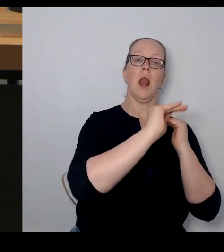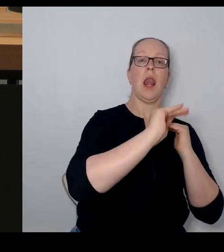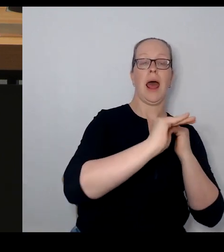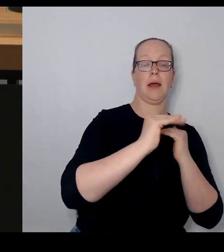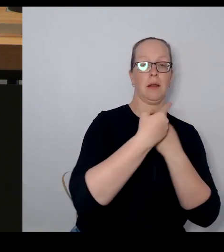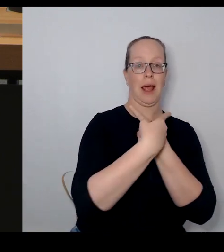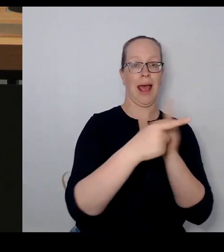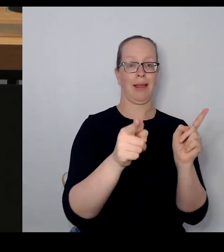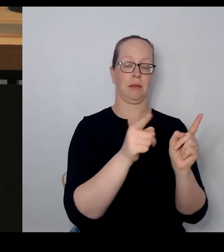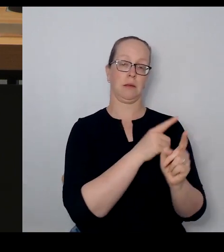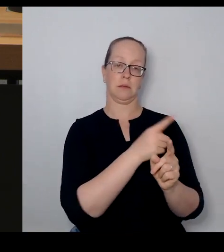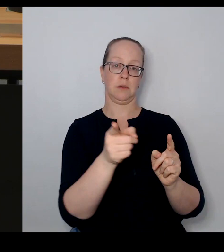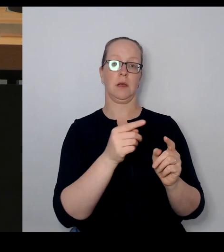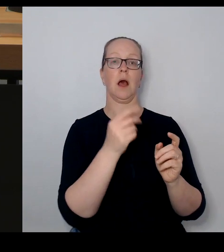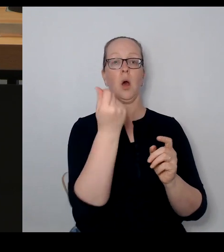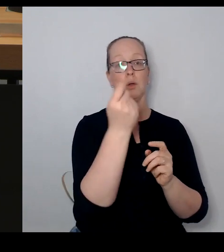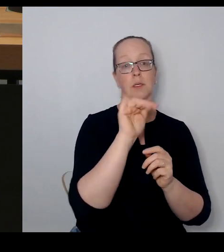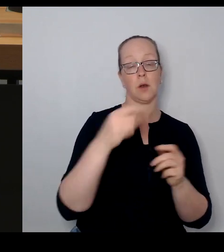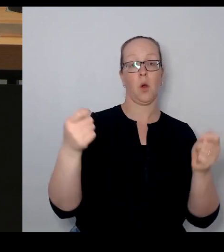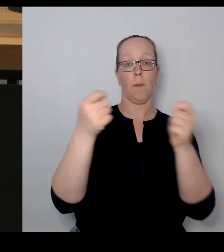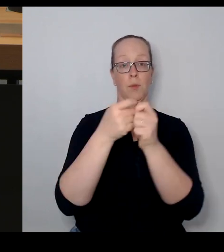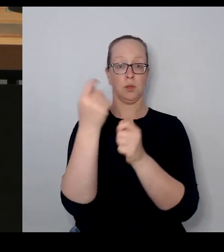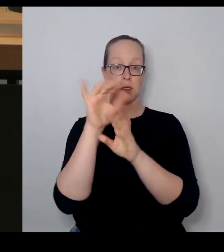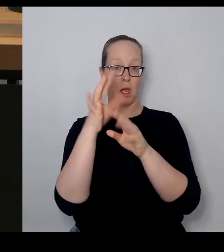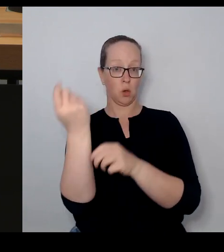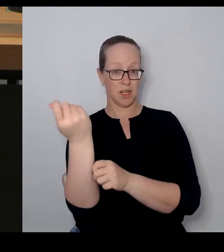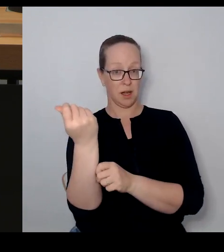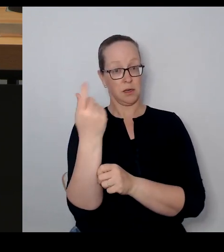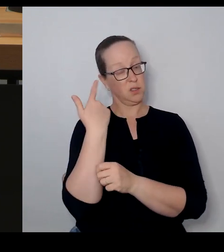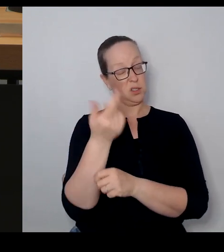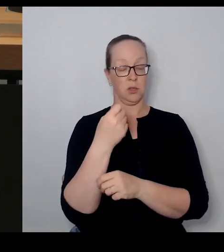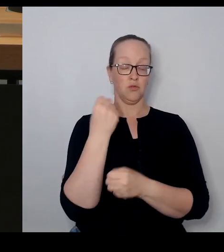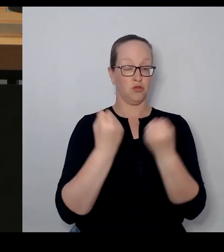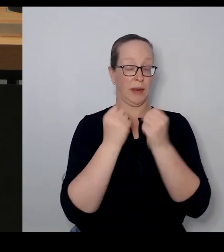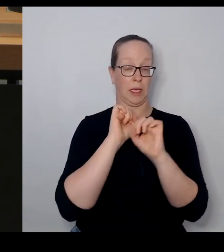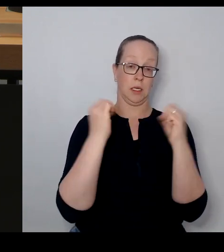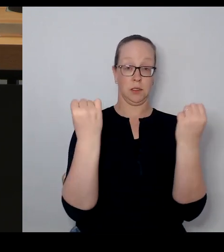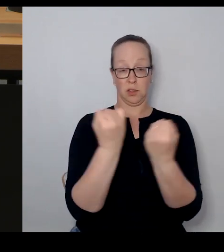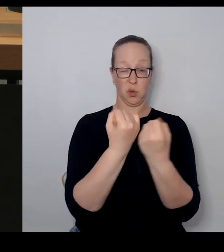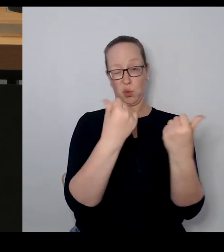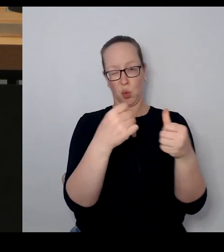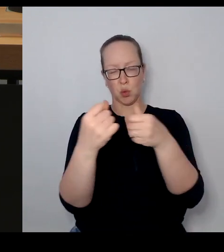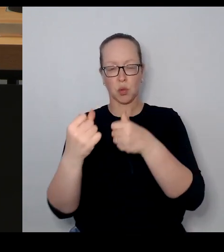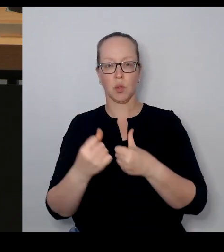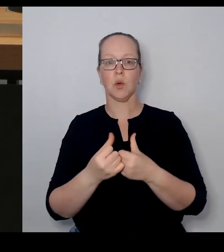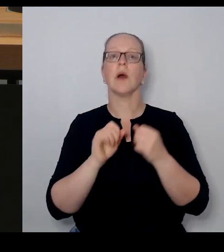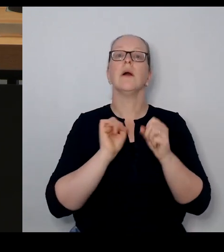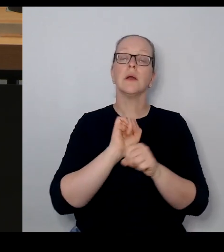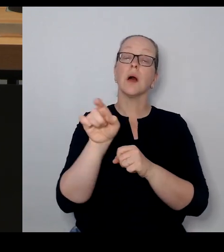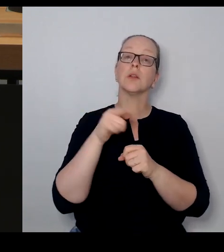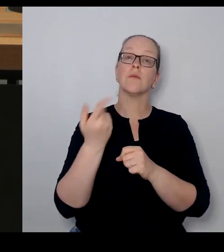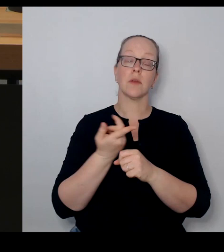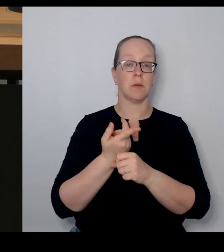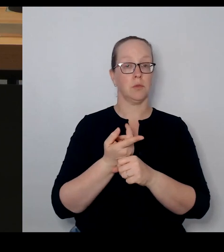Dennoch müssen wir auch unter diesen Rahmenbedingungen die Fähigkeit erhalten, die Zukunft zu gestalten. Was mich gleich zum nächsten Thema bringt, dem Sondervermögen.